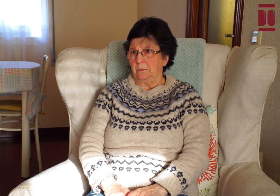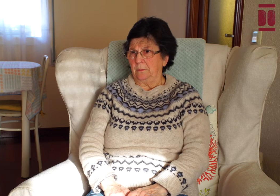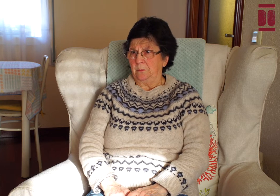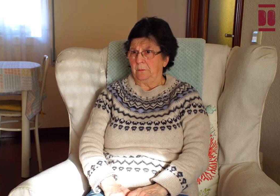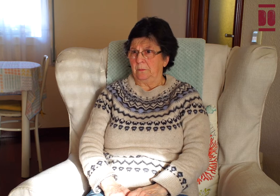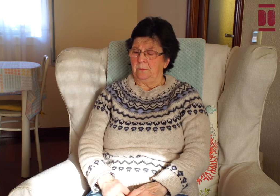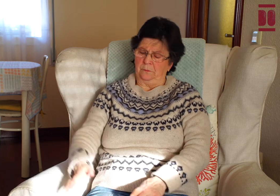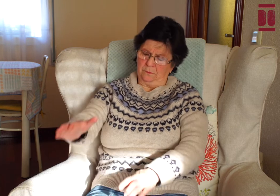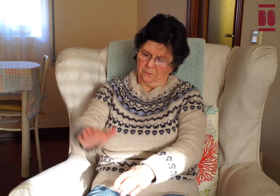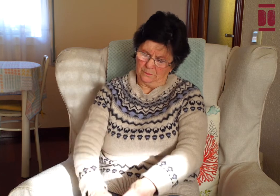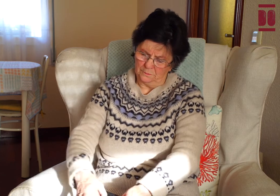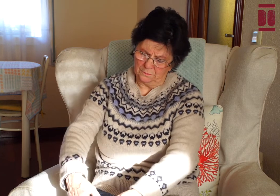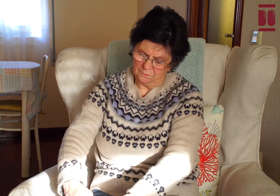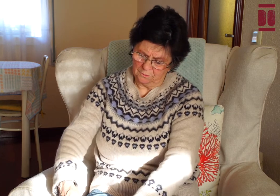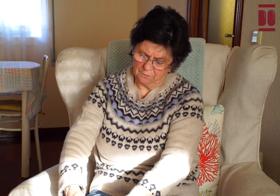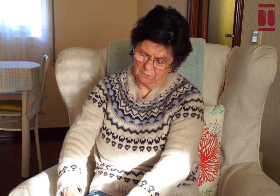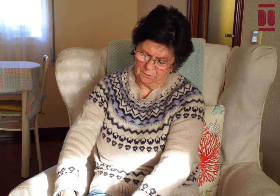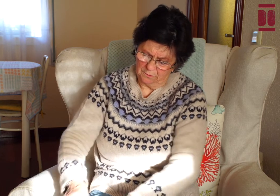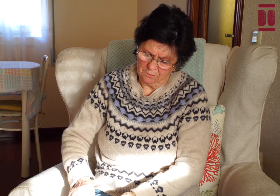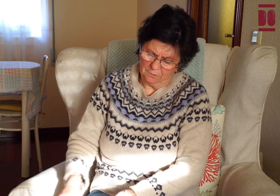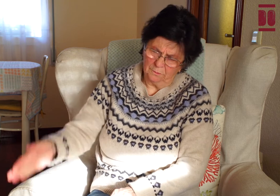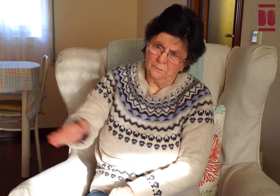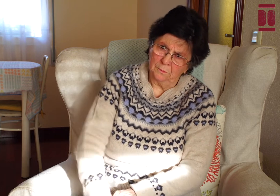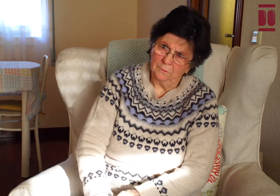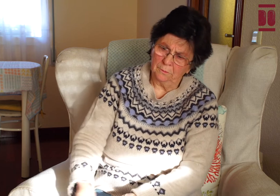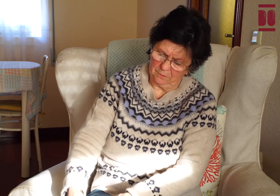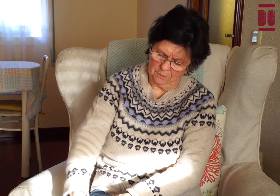Sí. Y remendaba la ropa con parches.